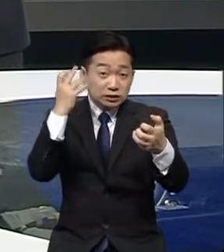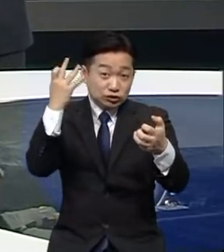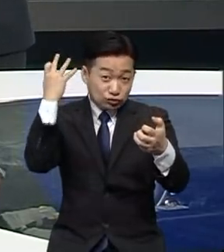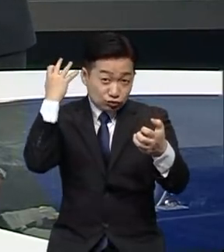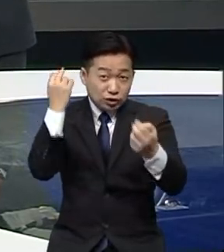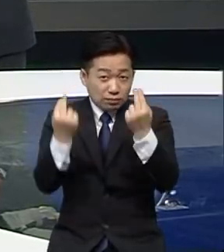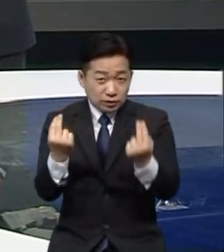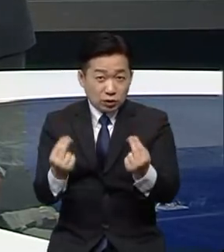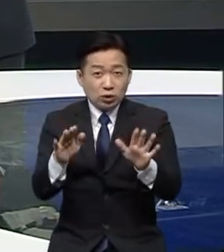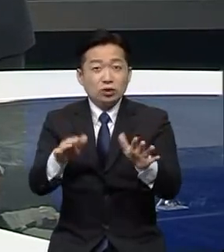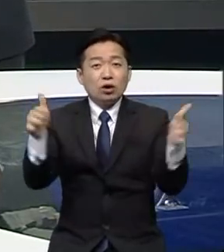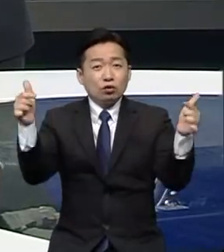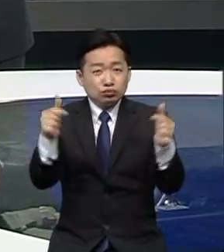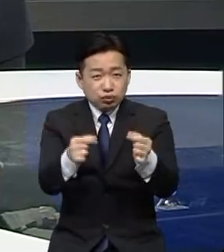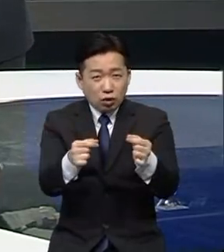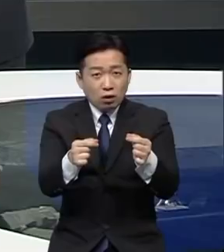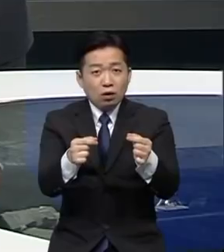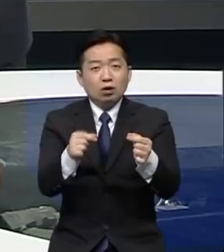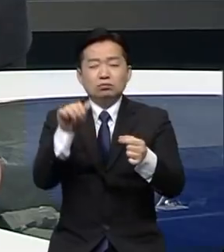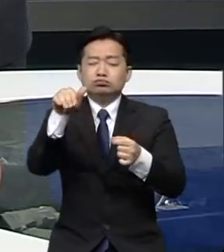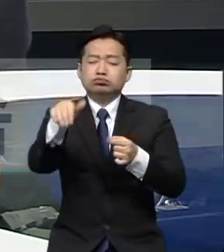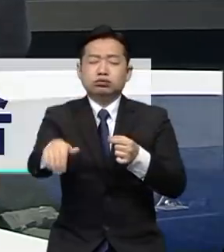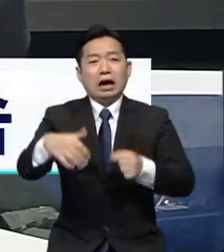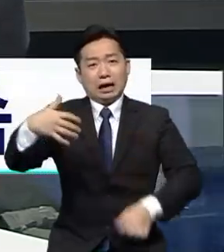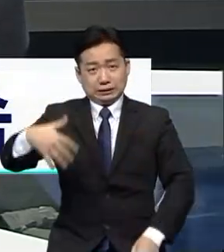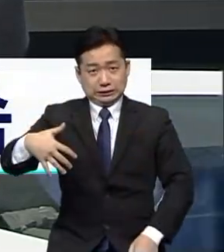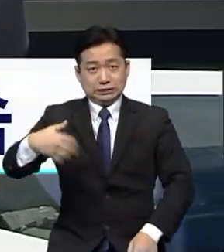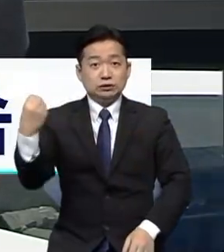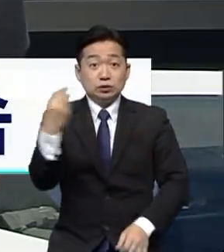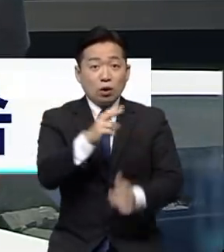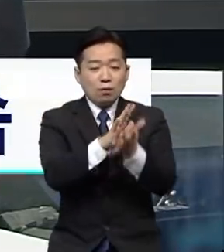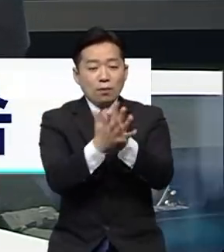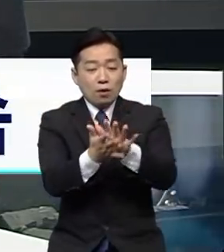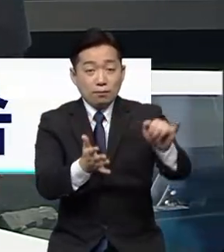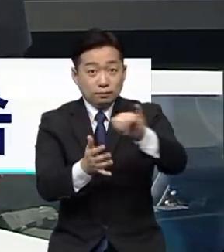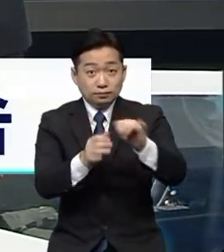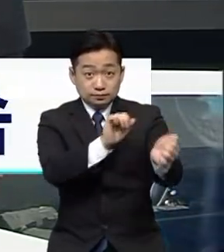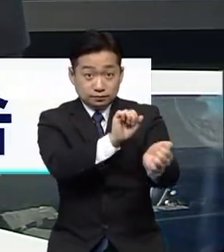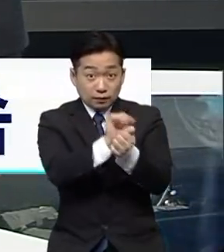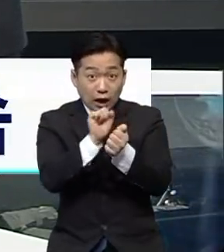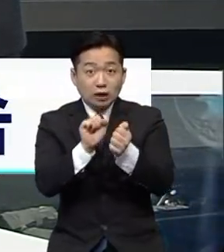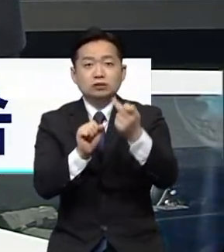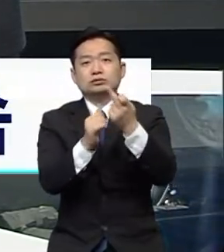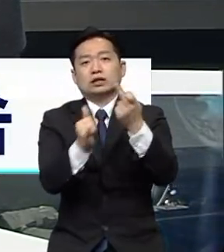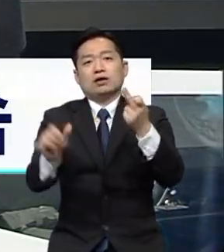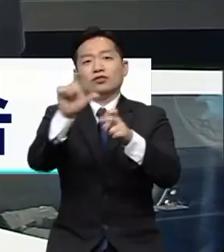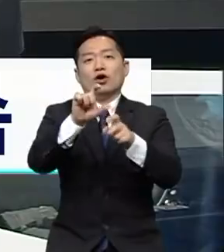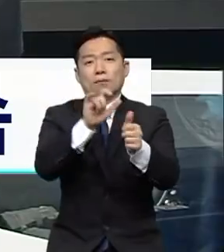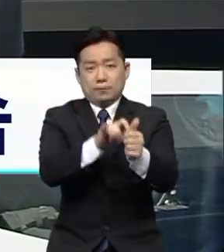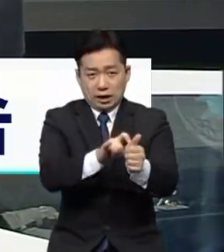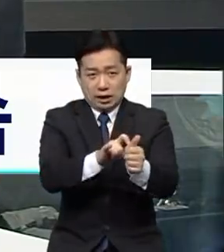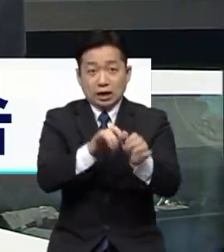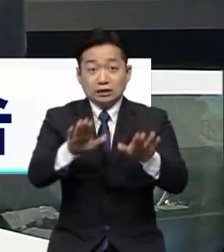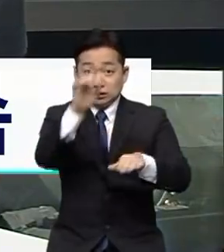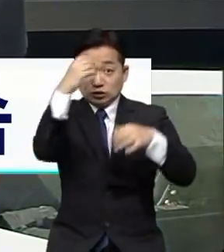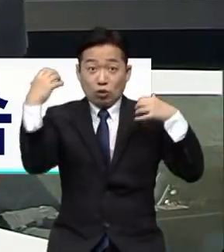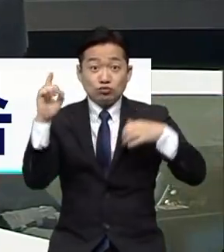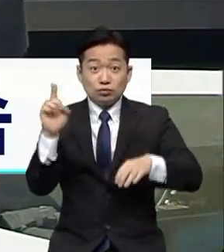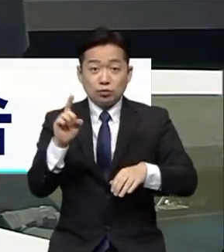보이지 않고 있습니다. 또 변이 바이러스 감염자가 12명 추가로 나왔죠. 그래서 정부는 비수도권 영업 시간만